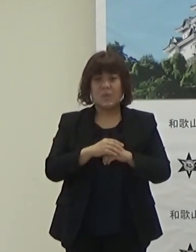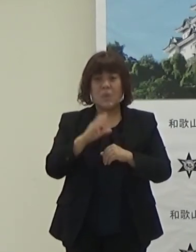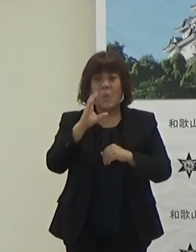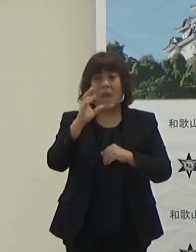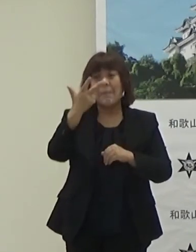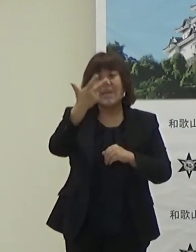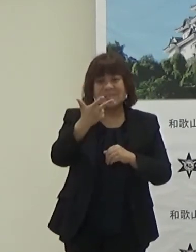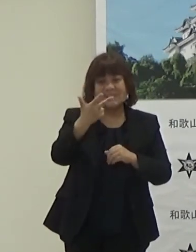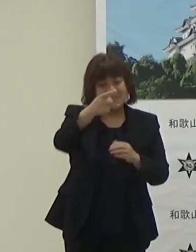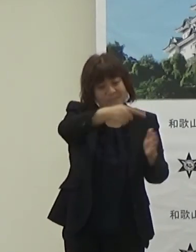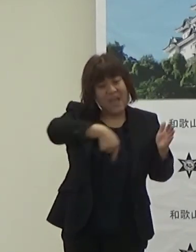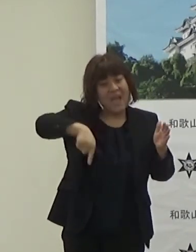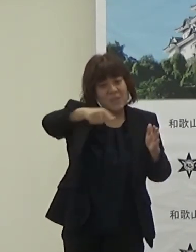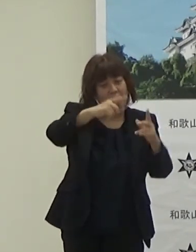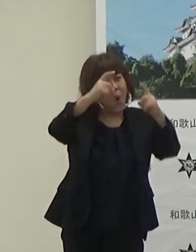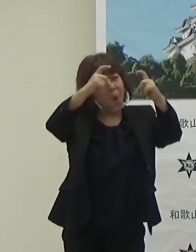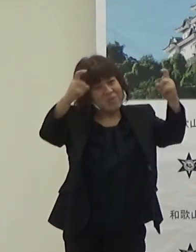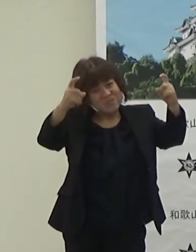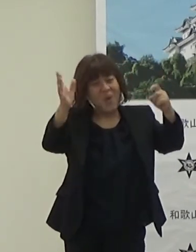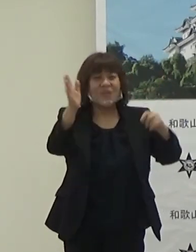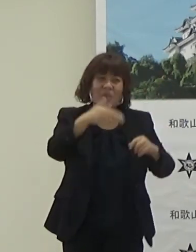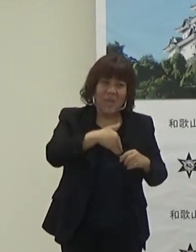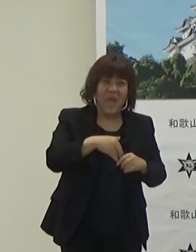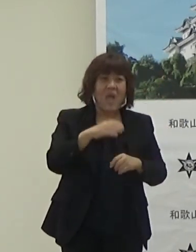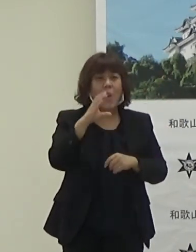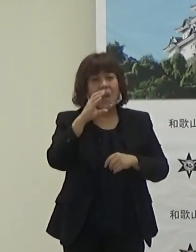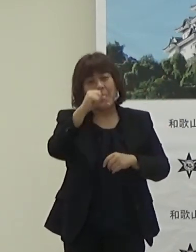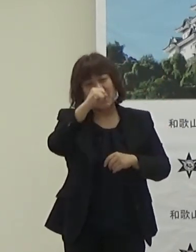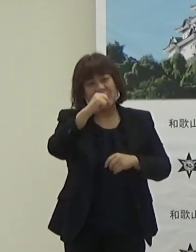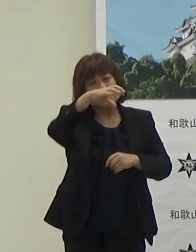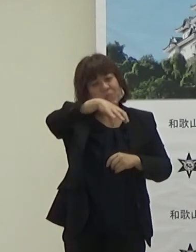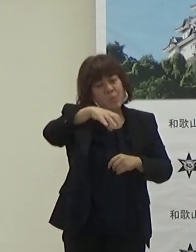和歌山城であるとか、和歌山のいいところ見てくださいよっていう